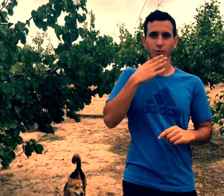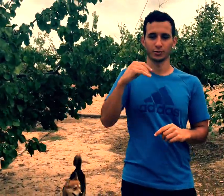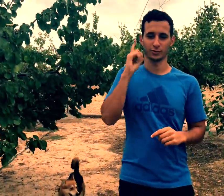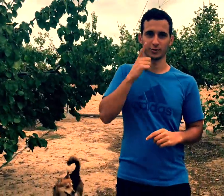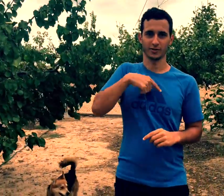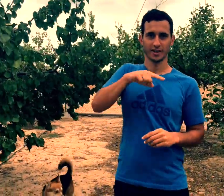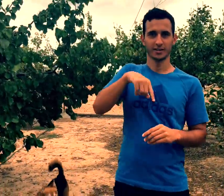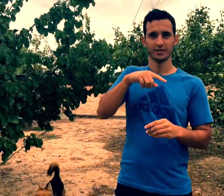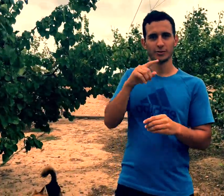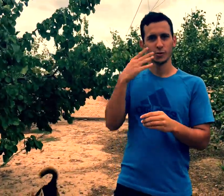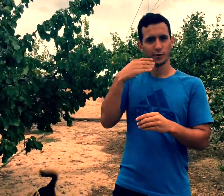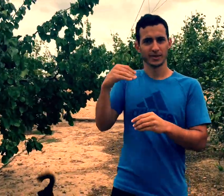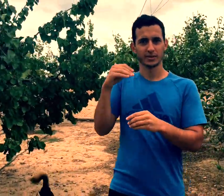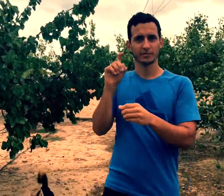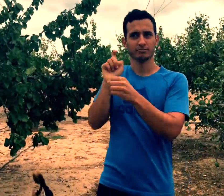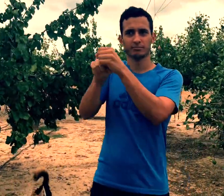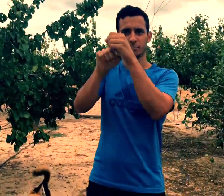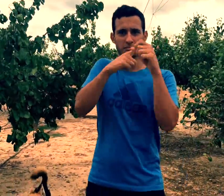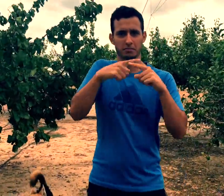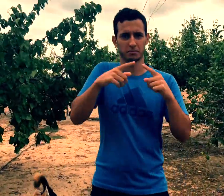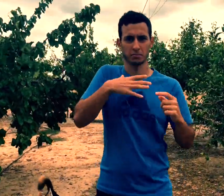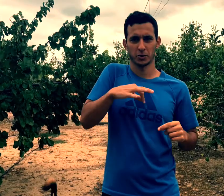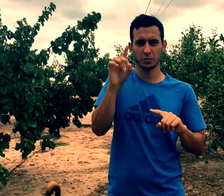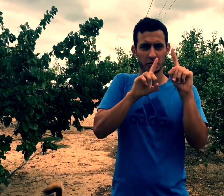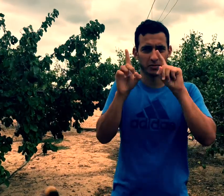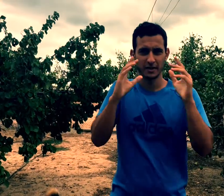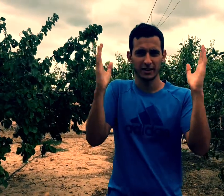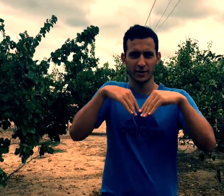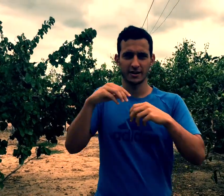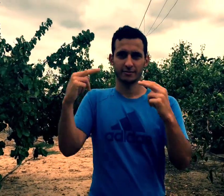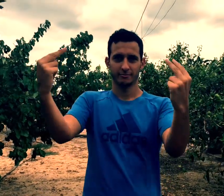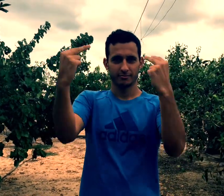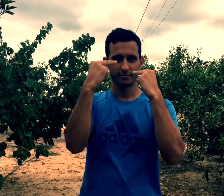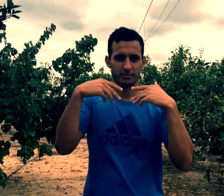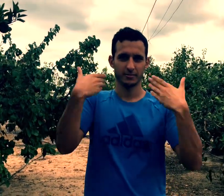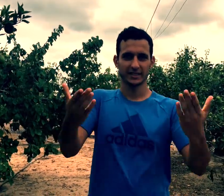La juventud sorda no tiene ningún impedimento para participar y ser más visible.